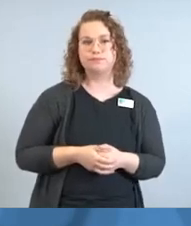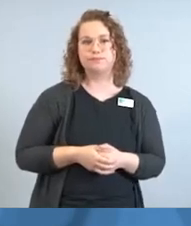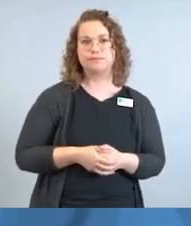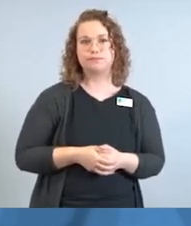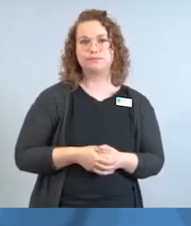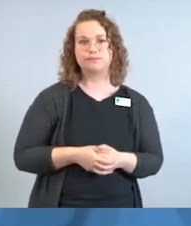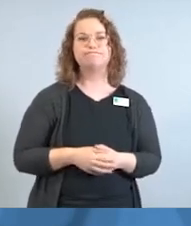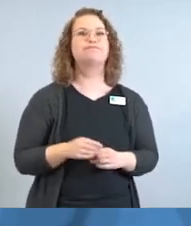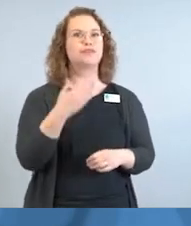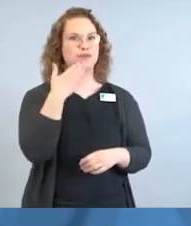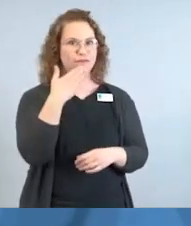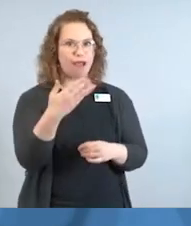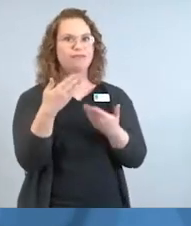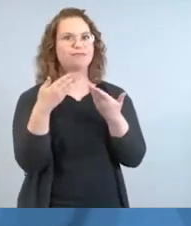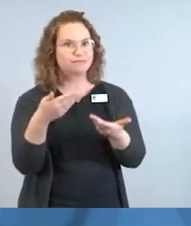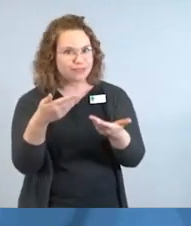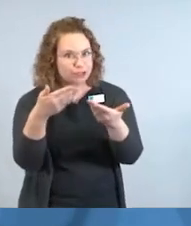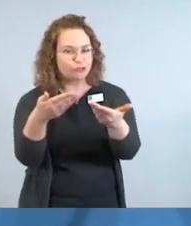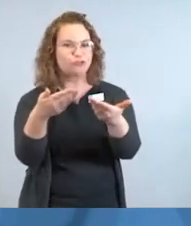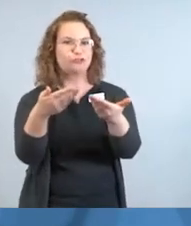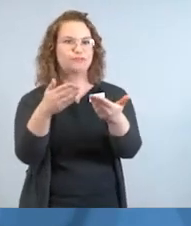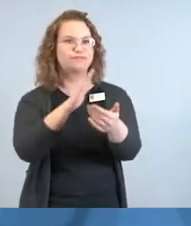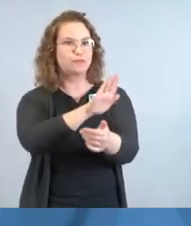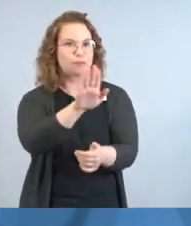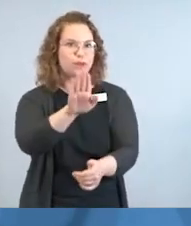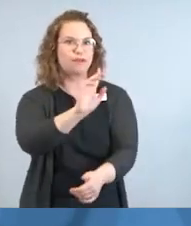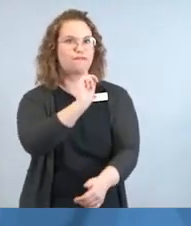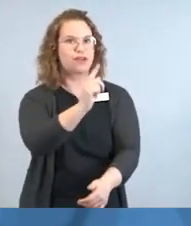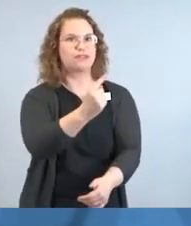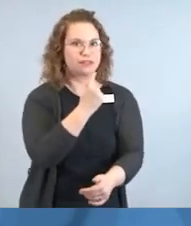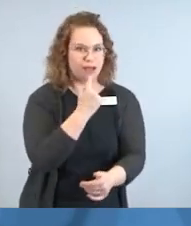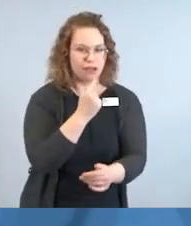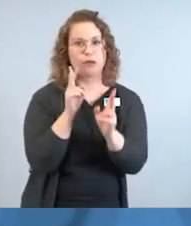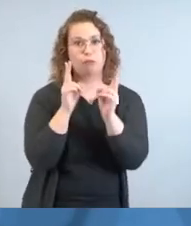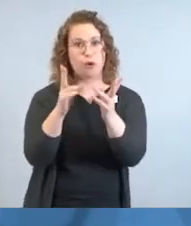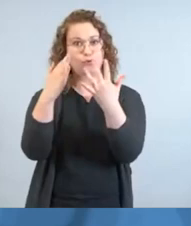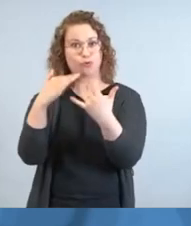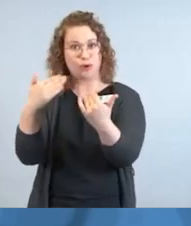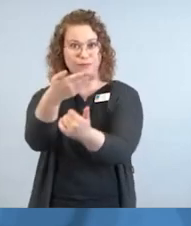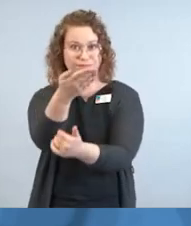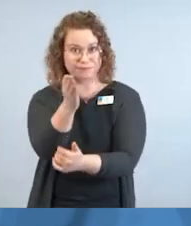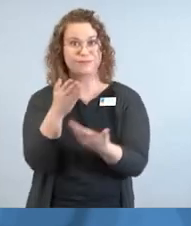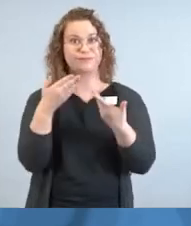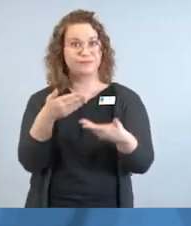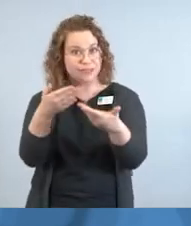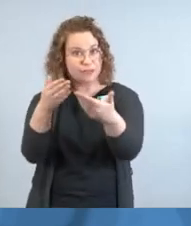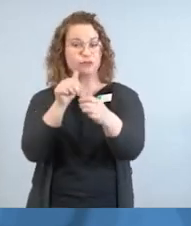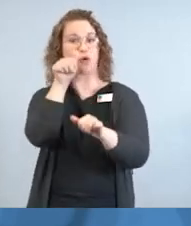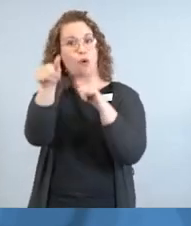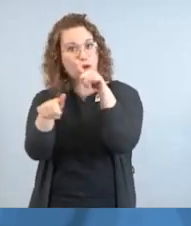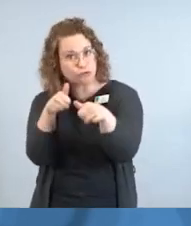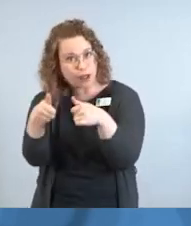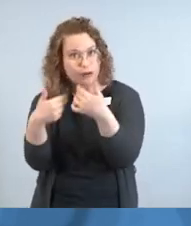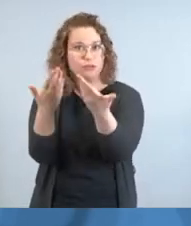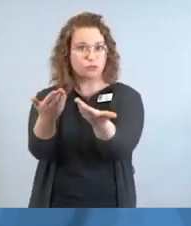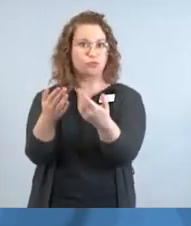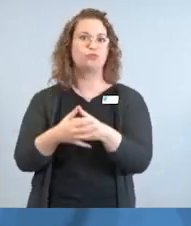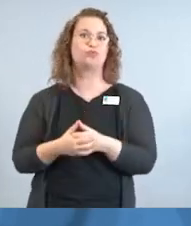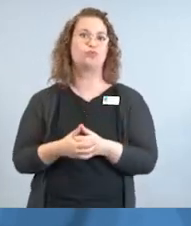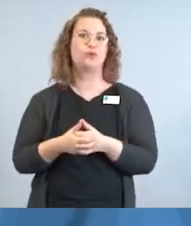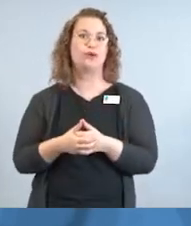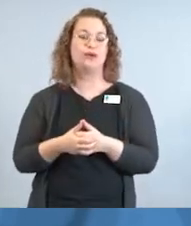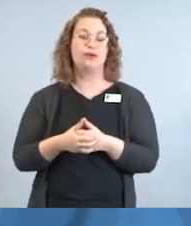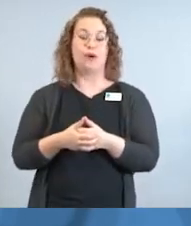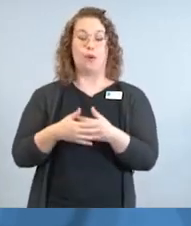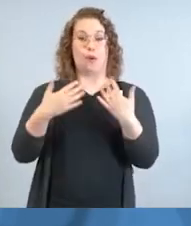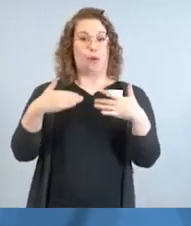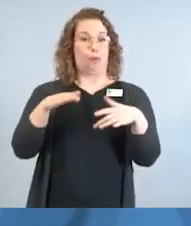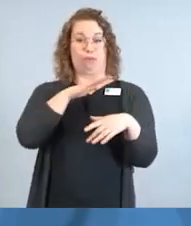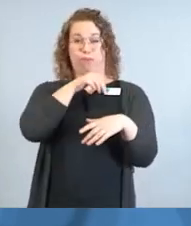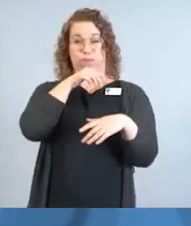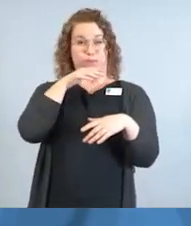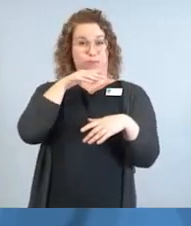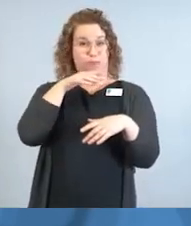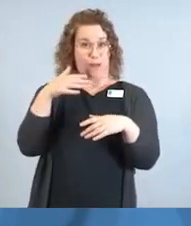Hyvä. Paljon kiitoksia vastauksista ja kiitoksia yleisölle osallistumisesta ja runsaasta kysymysten määrästä.